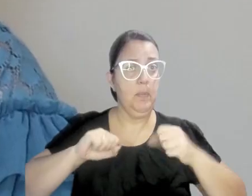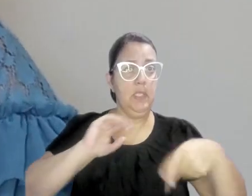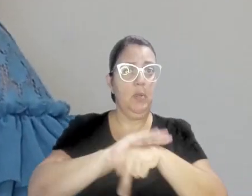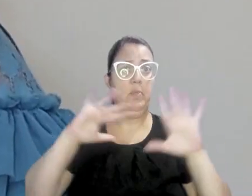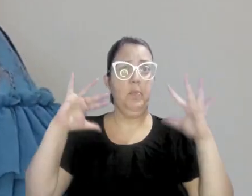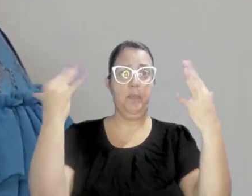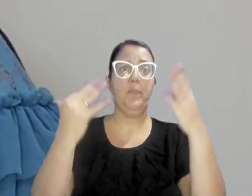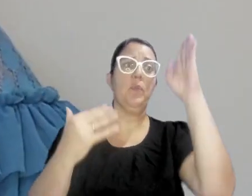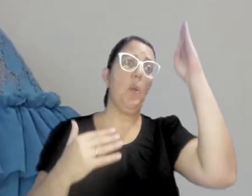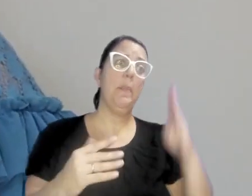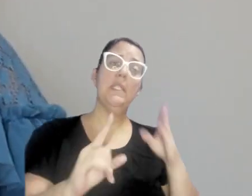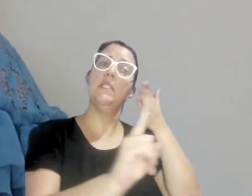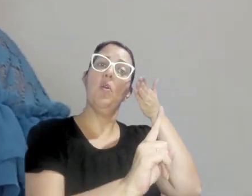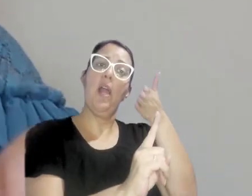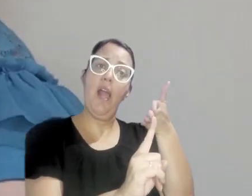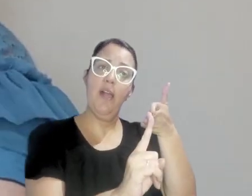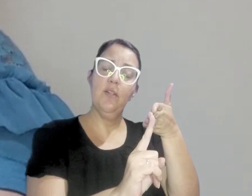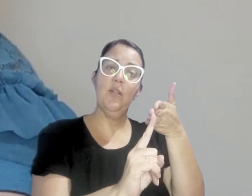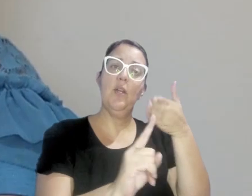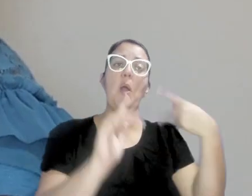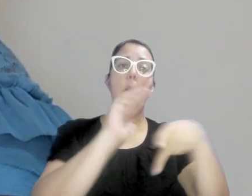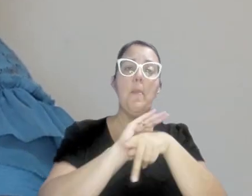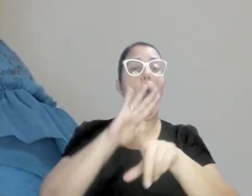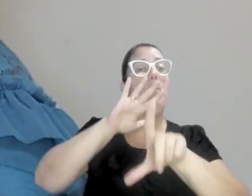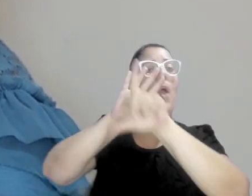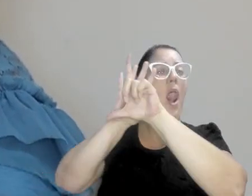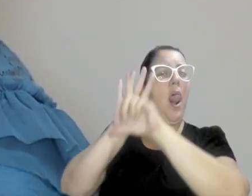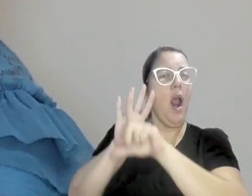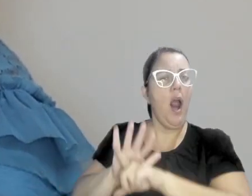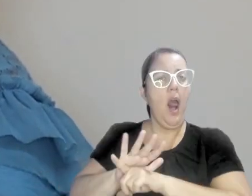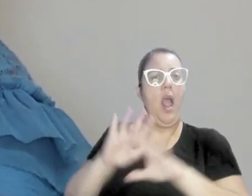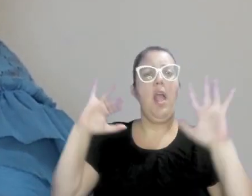[Patrícia Maggi - COPROD/Ibama] O Brasil sempre foi referência na questão do arcabouço legal ambiental...